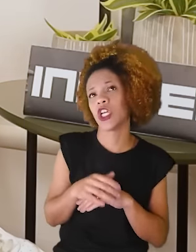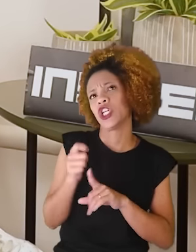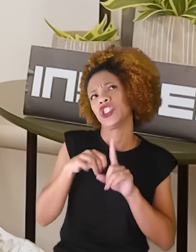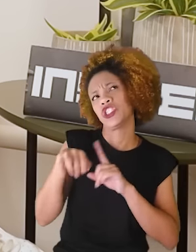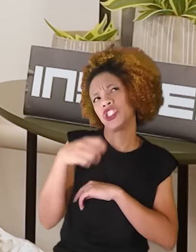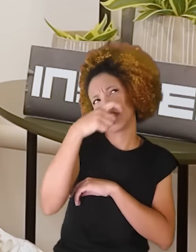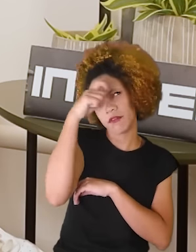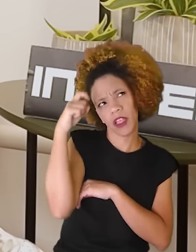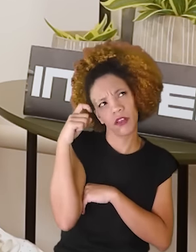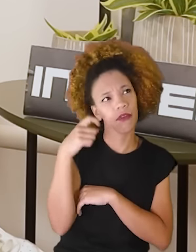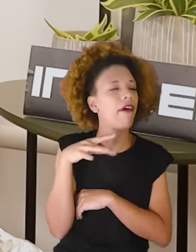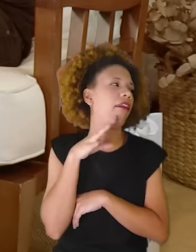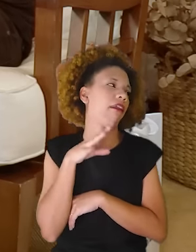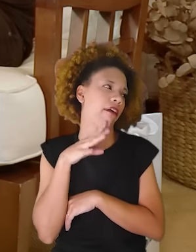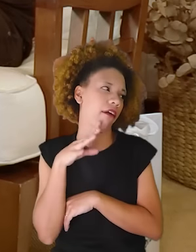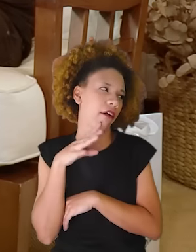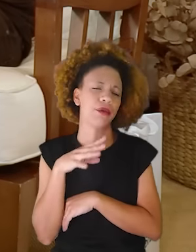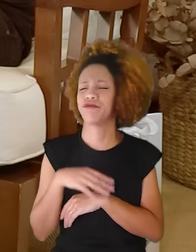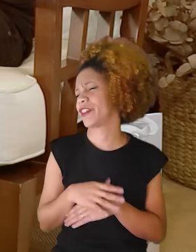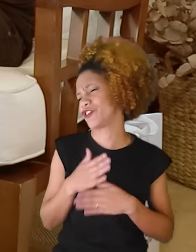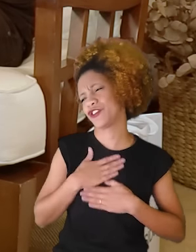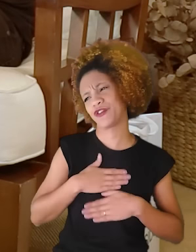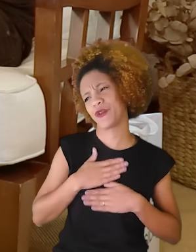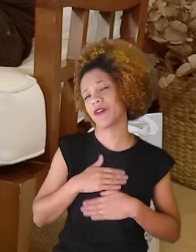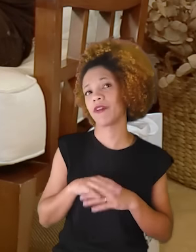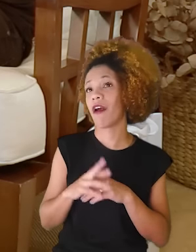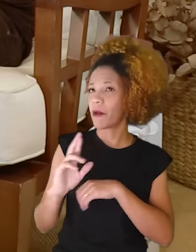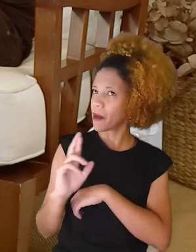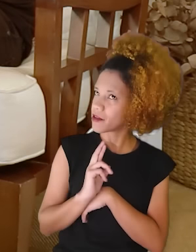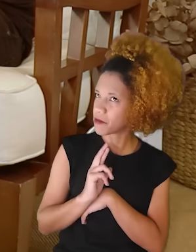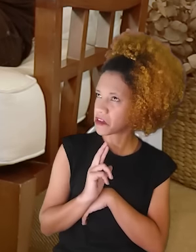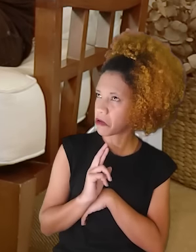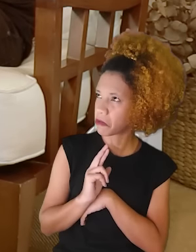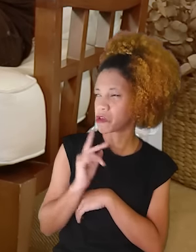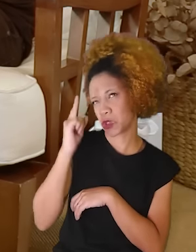ele em janeiro O Luciano é muito legal velho é gente boa aí ele me respondeu depois de uns dias